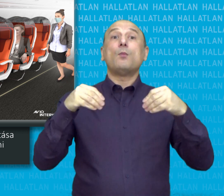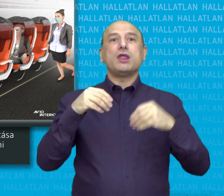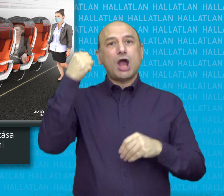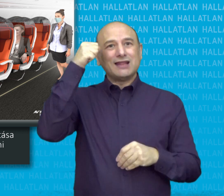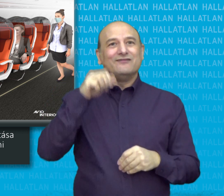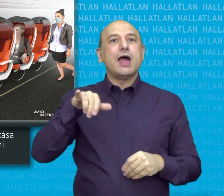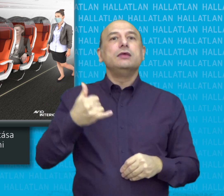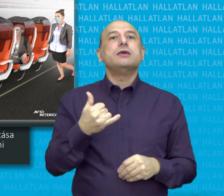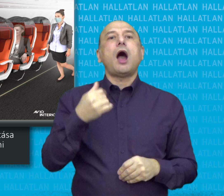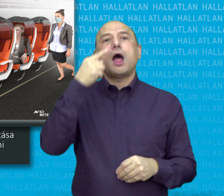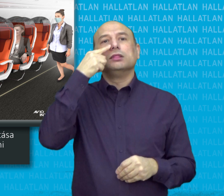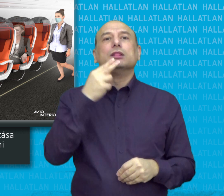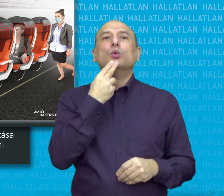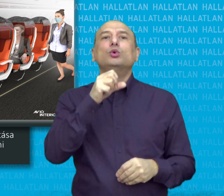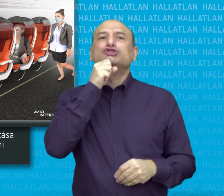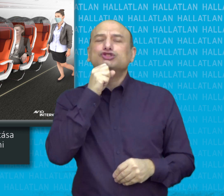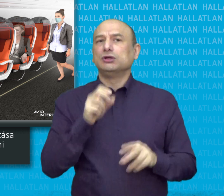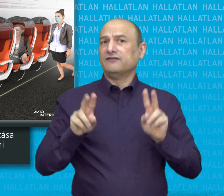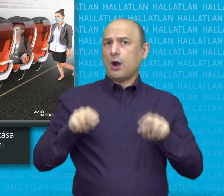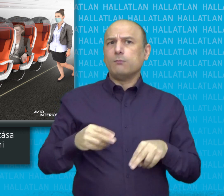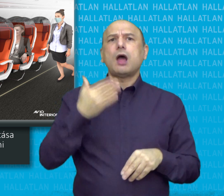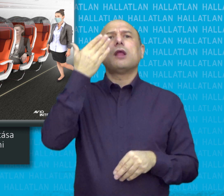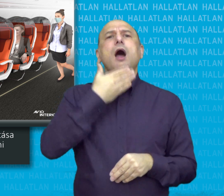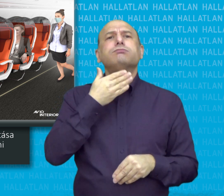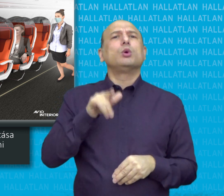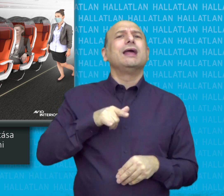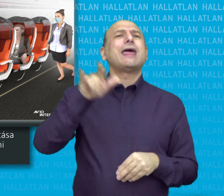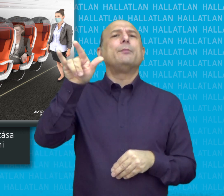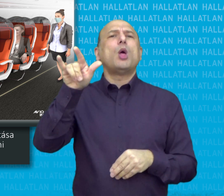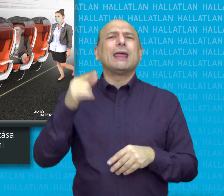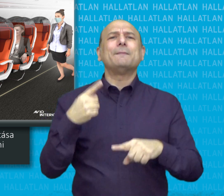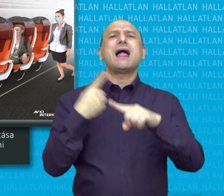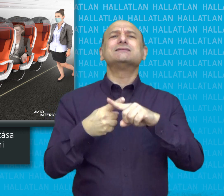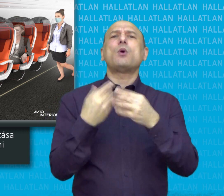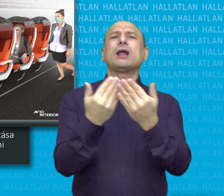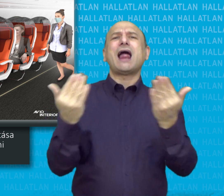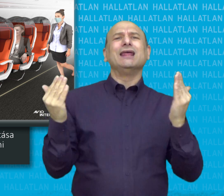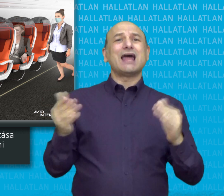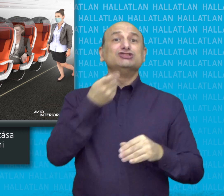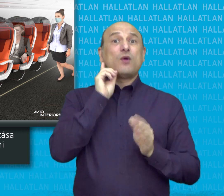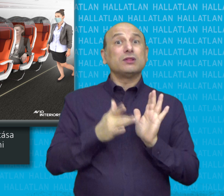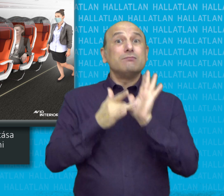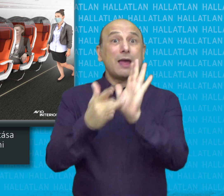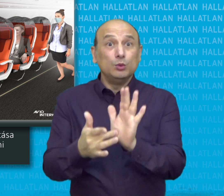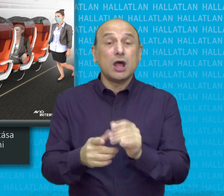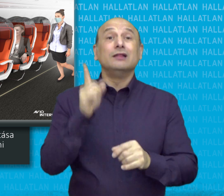A Janus névre keresztelt modell a hamburgi repülőgép-expón debütált volna,